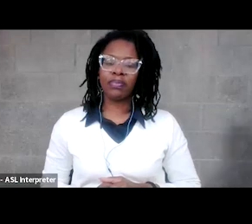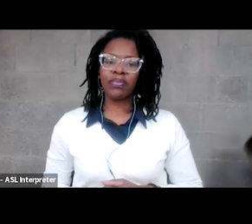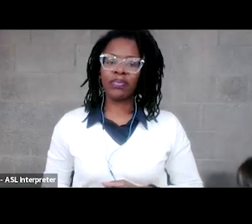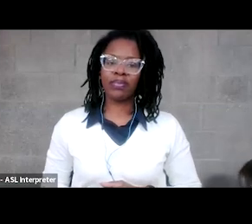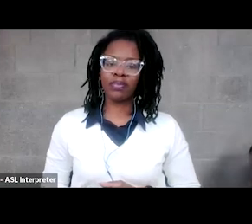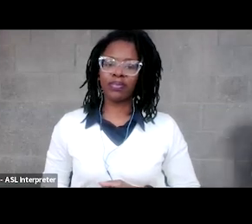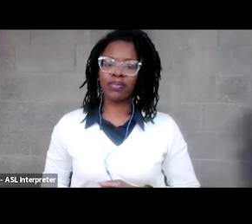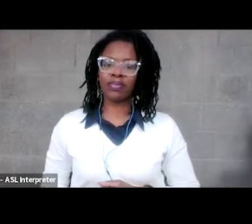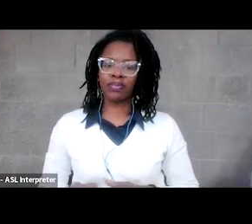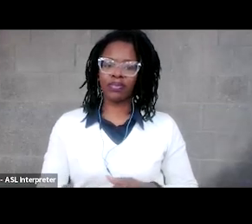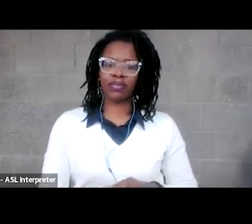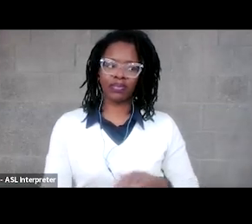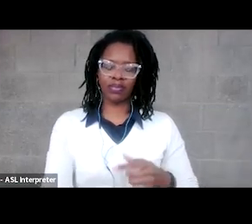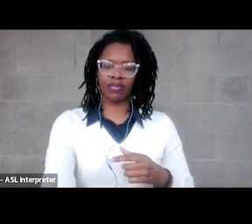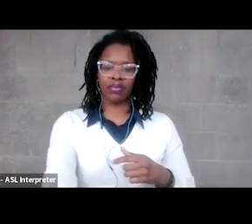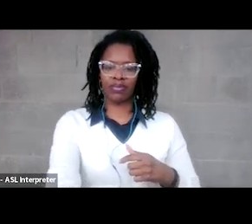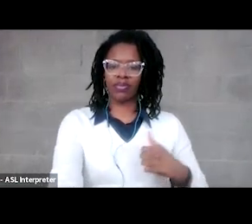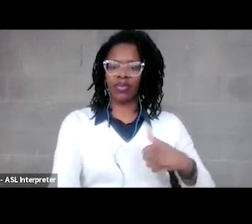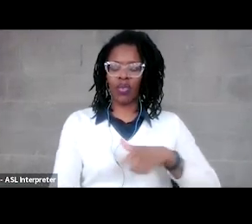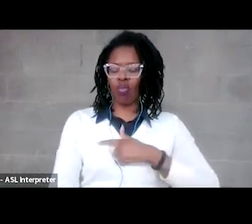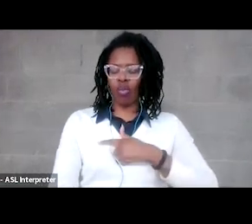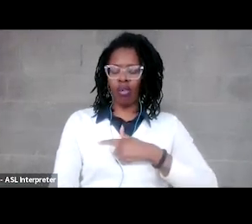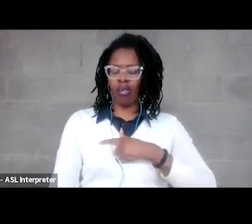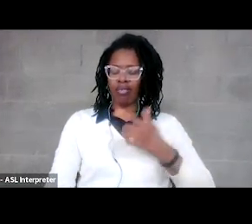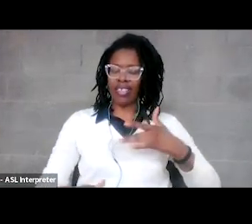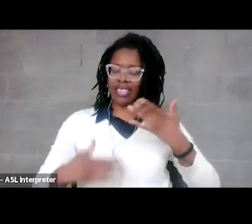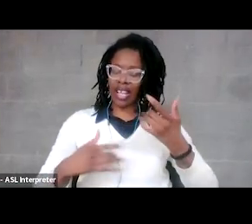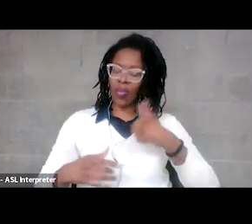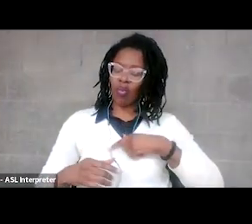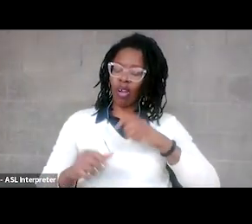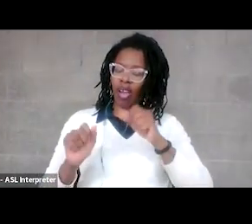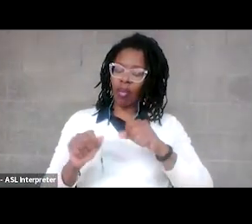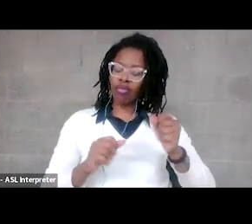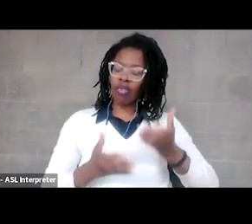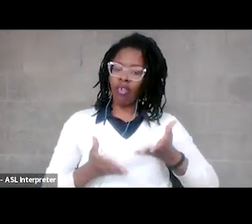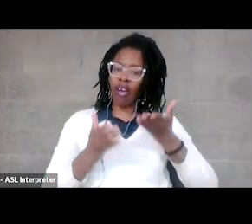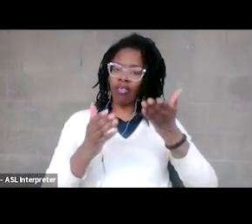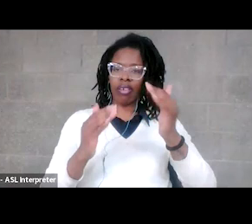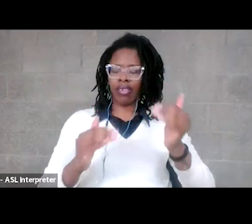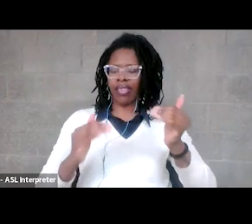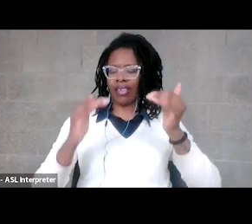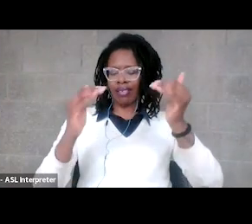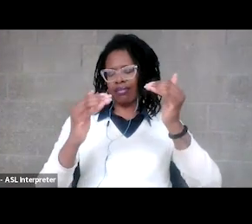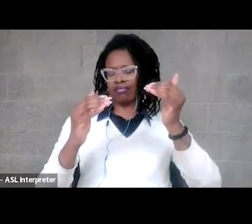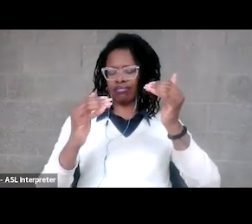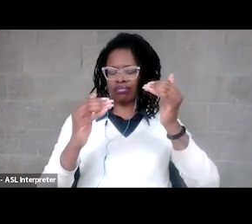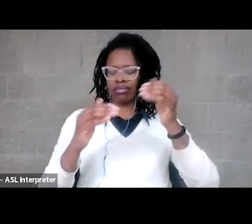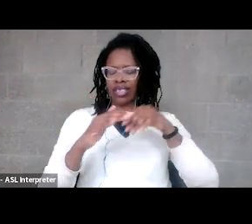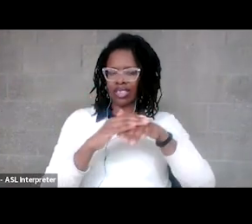Y estamos muy emocionados de poder ofrecer una accesibilidad mejorada para el webinar de hoy.